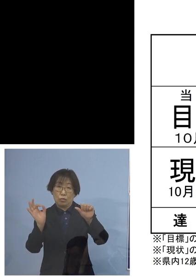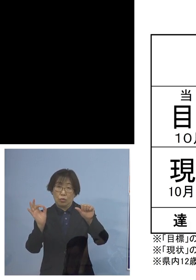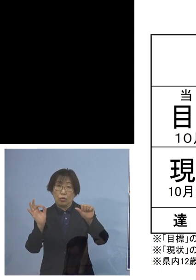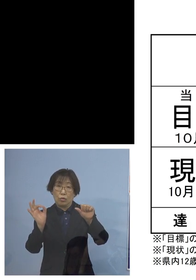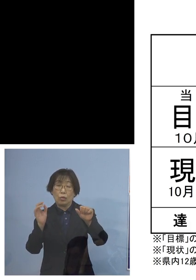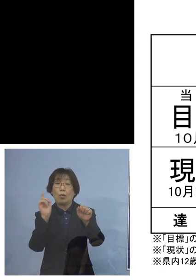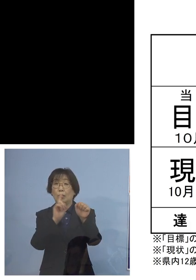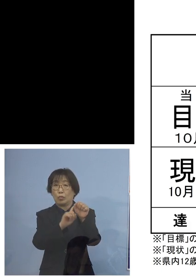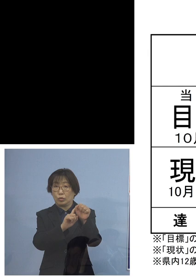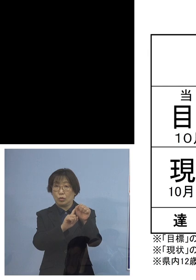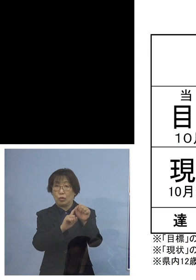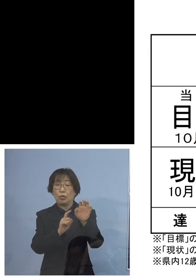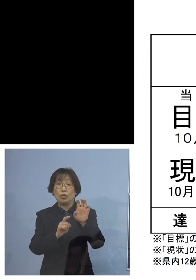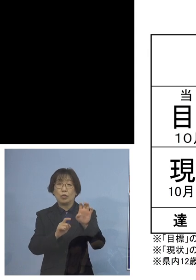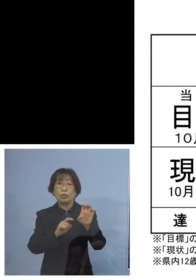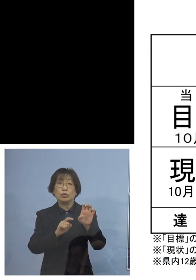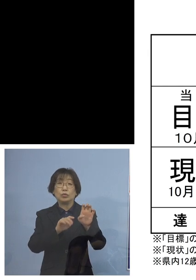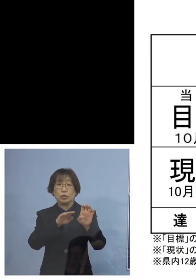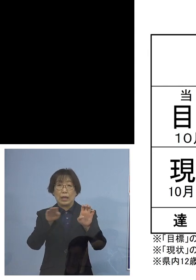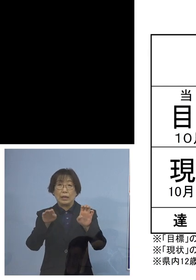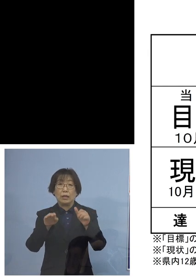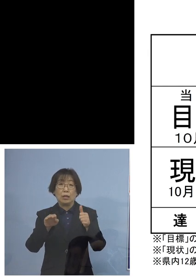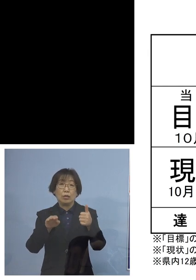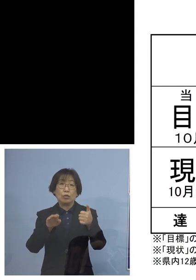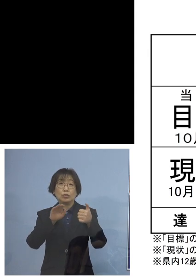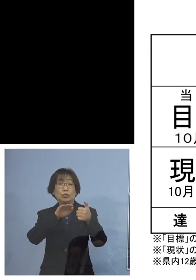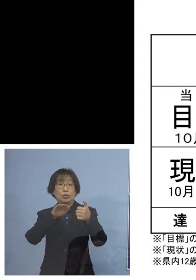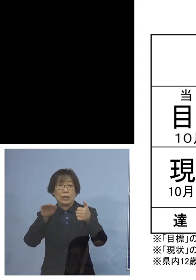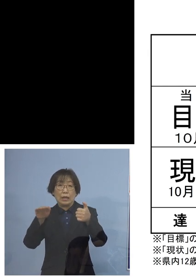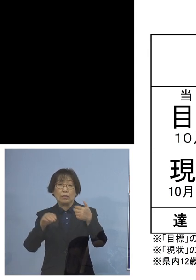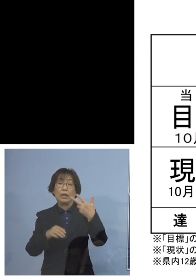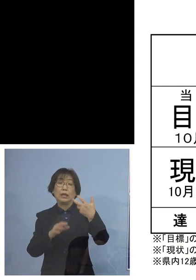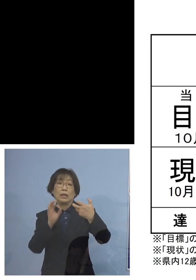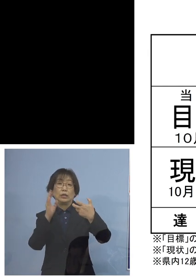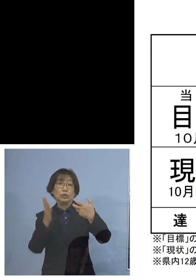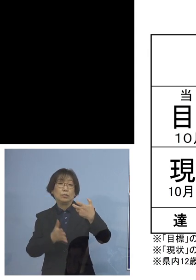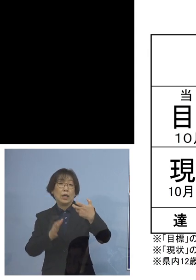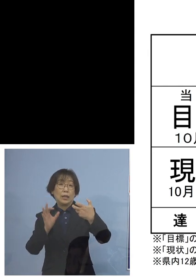また40代から50代については 70パーセントの接種目標